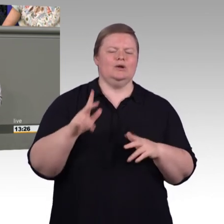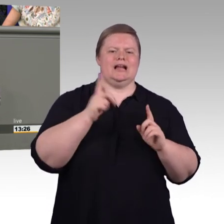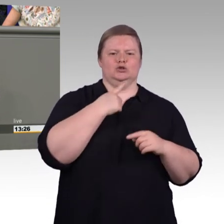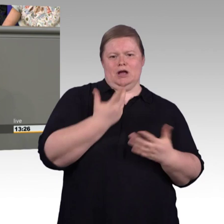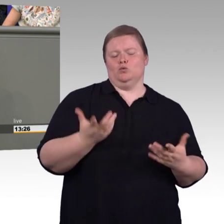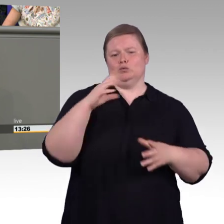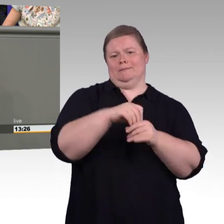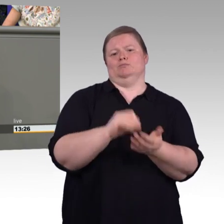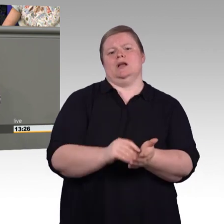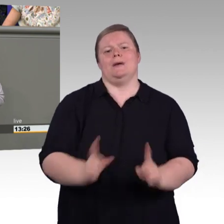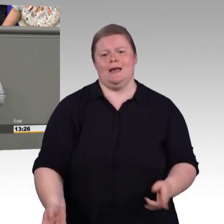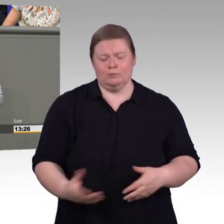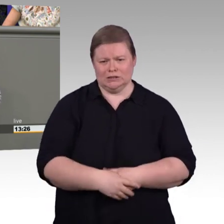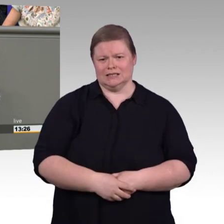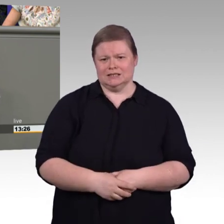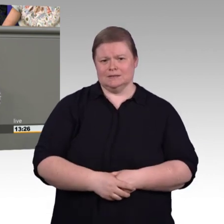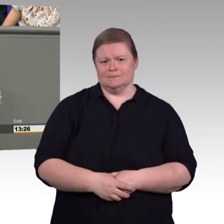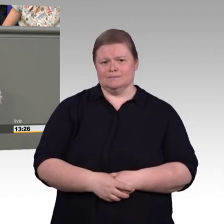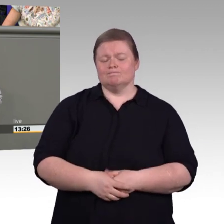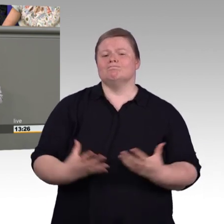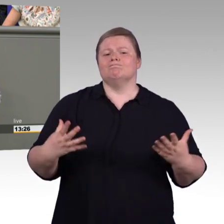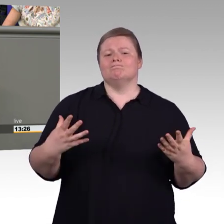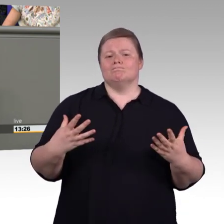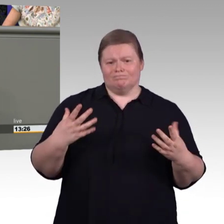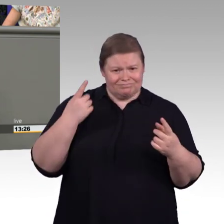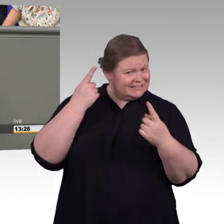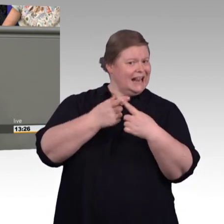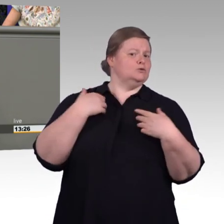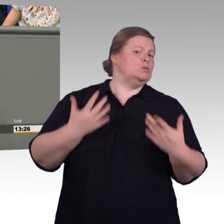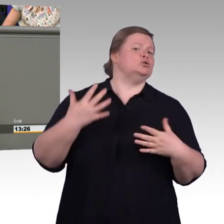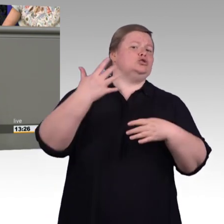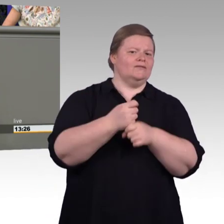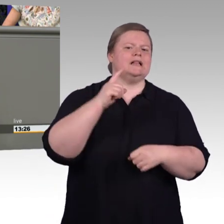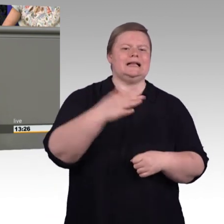2015 hat das Bundesfamilienministerium eine unabhängige Monitoringstelle